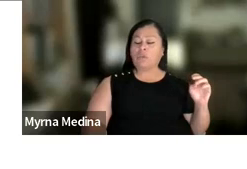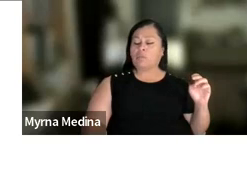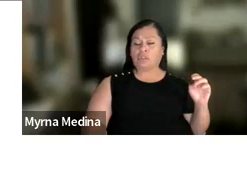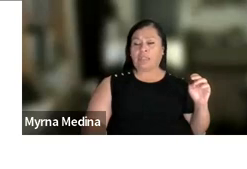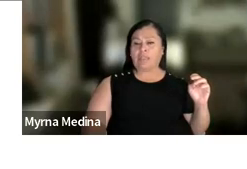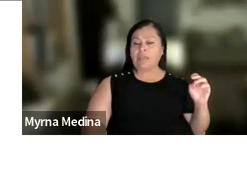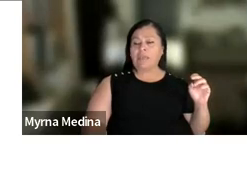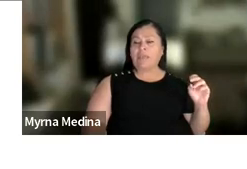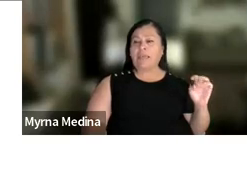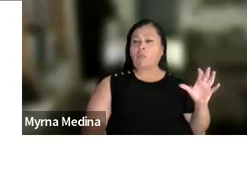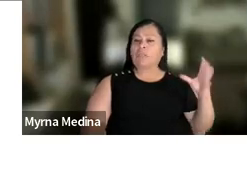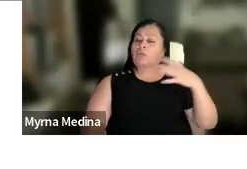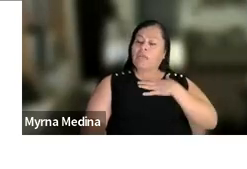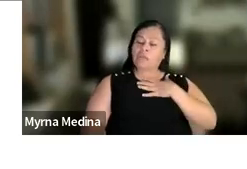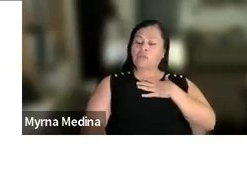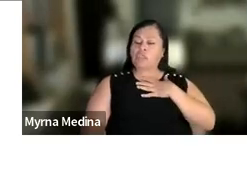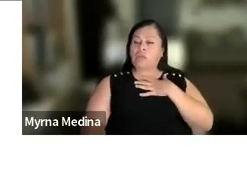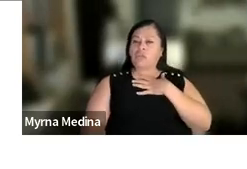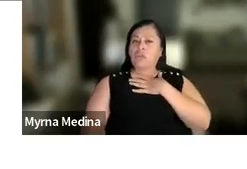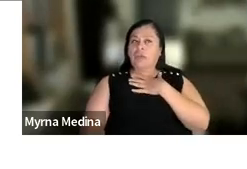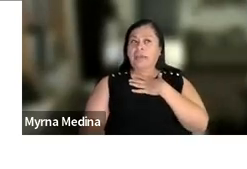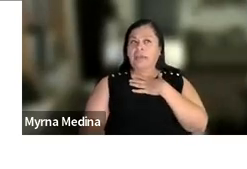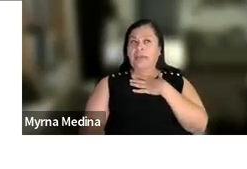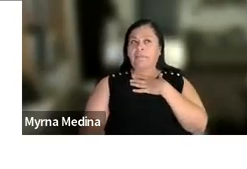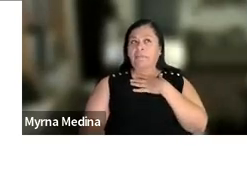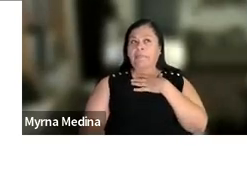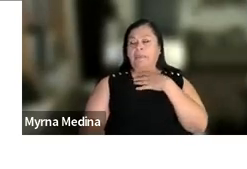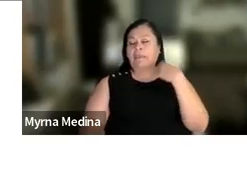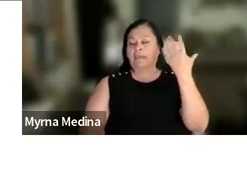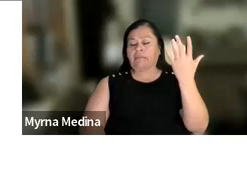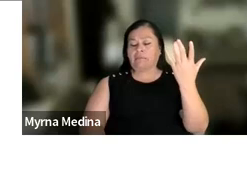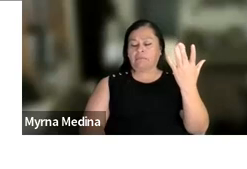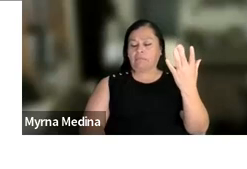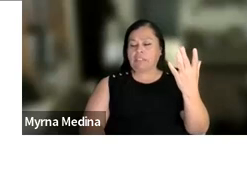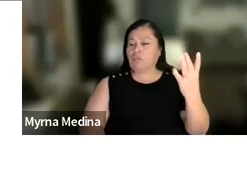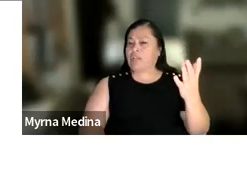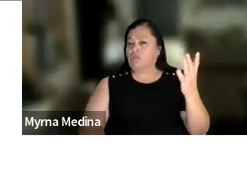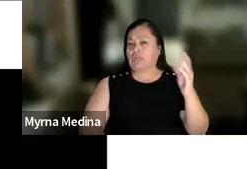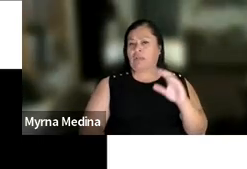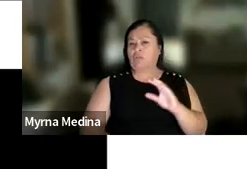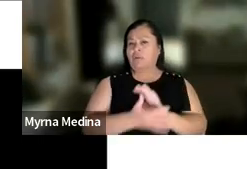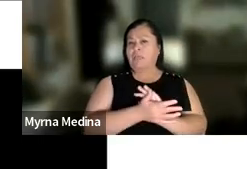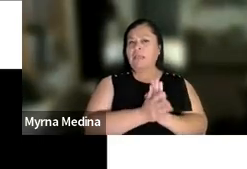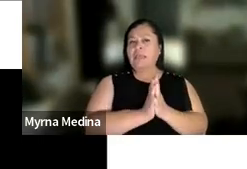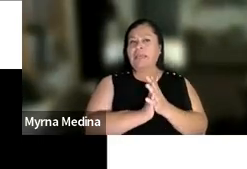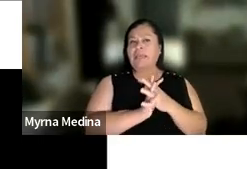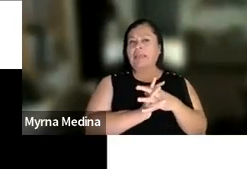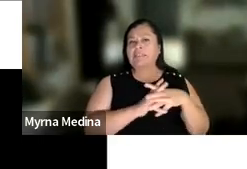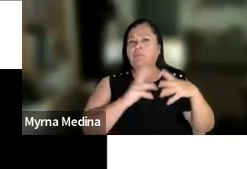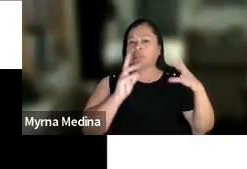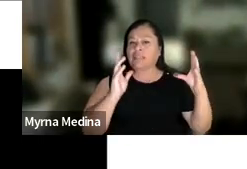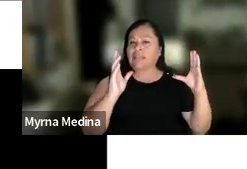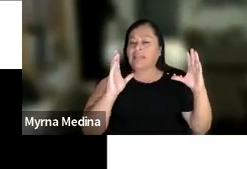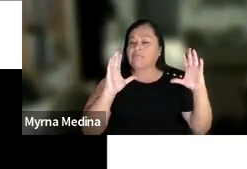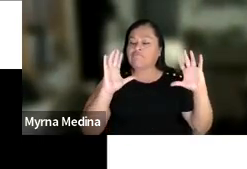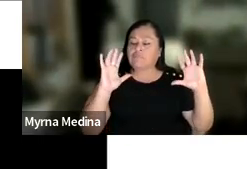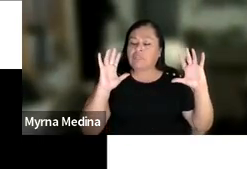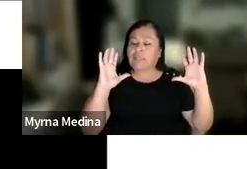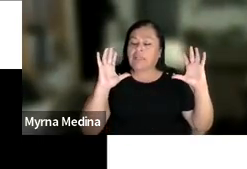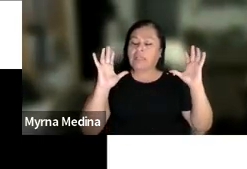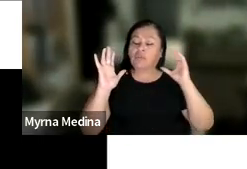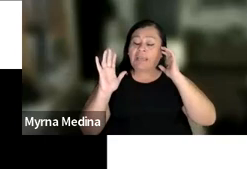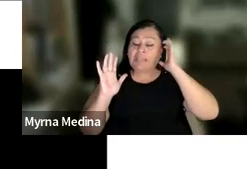Okay, ¿ La evaluación, ¿verdad? La evaluación es algo muy importante cuando ya nuestros hijos son diagnosticados, ¿verdad?